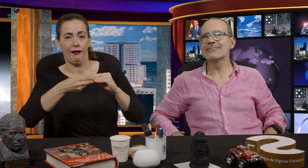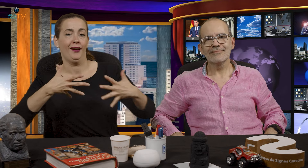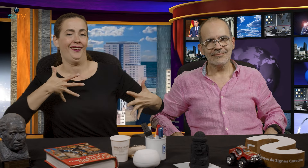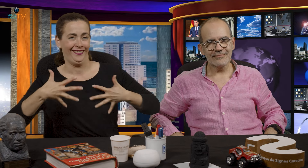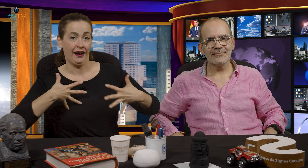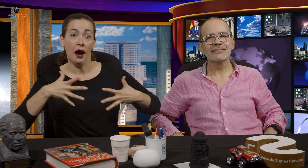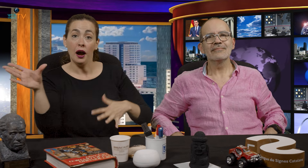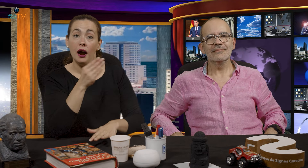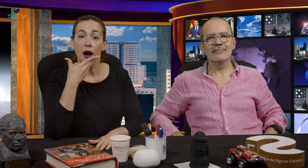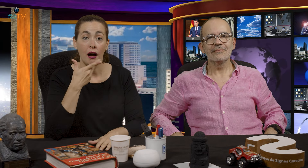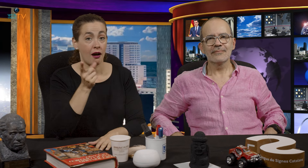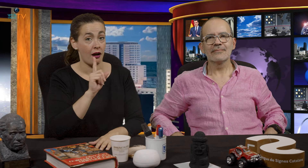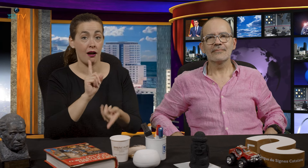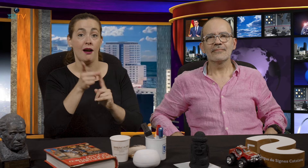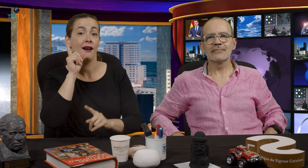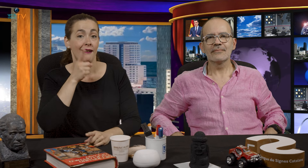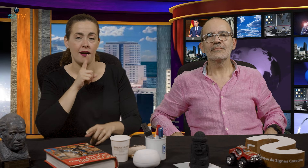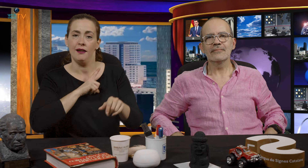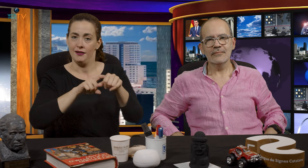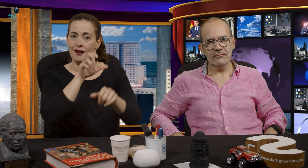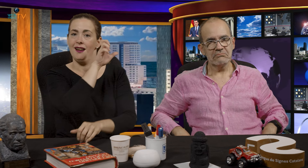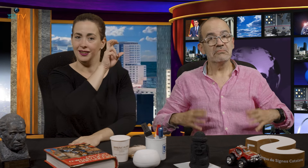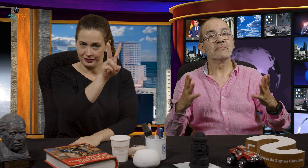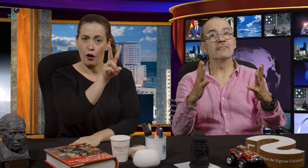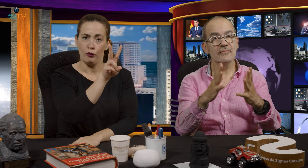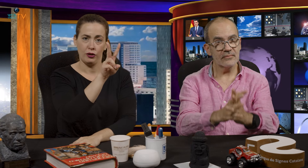Los actores de la obra no eran oyentes, eran todos sordos estadounidenses.